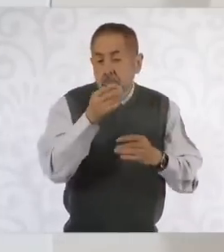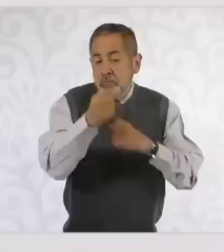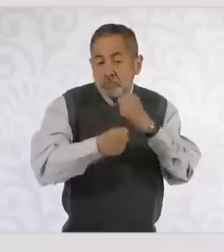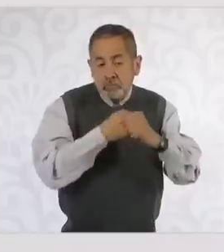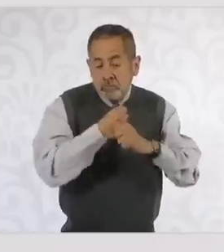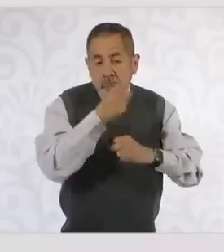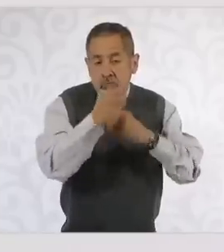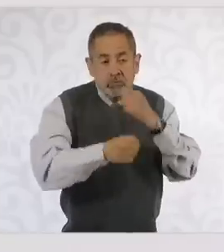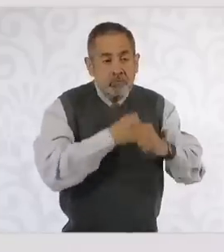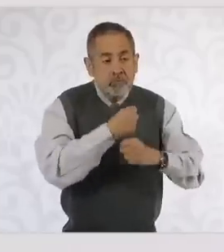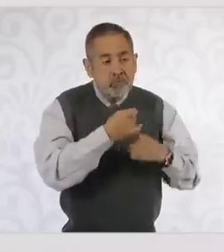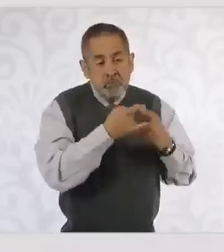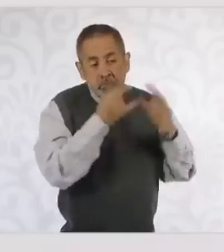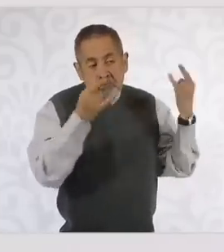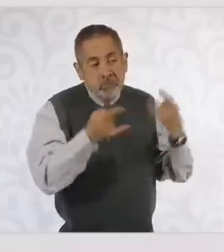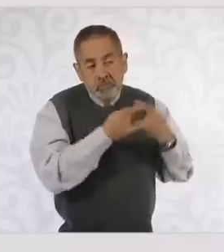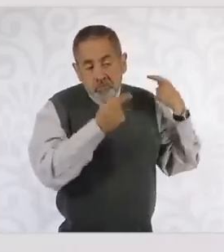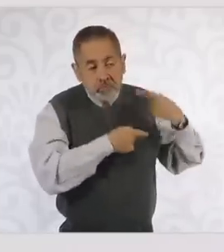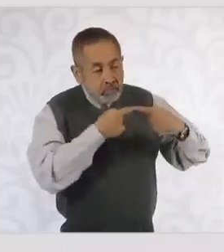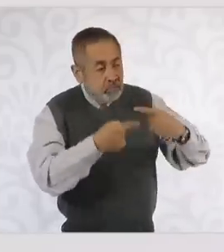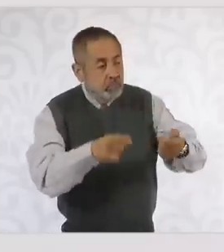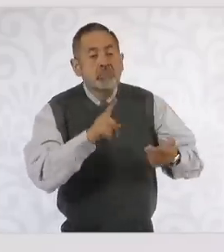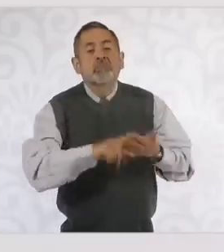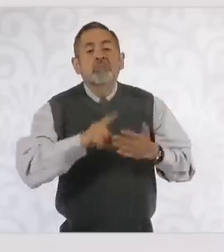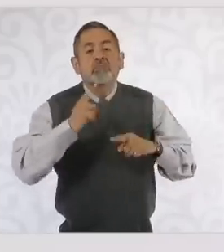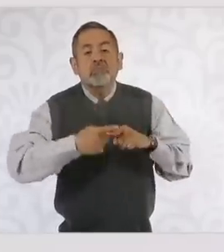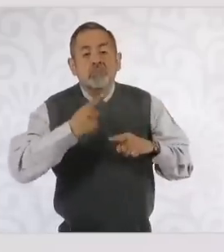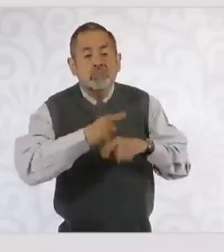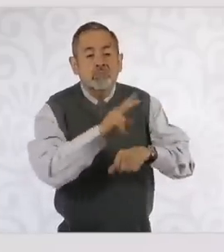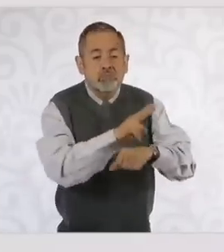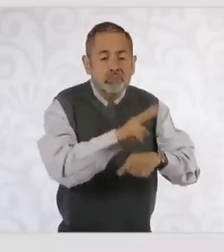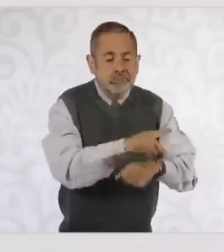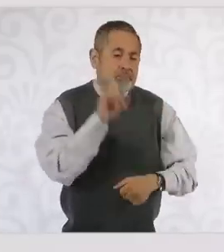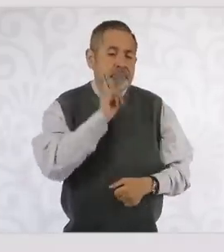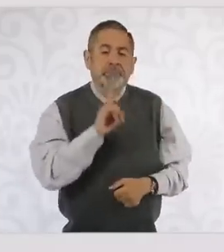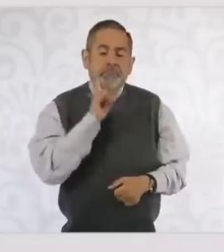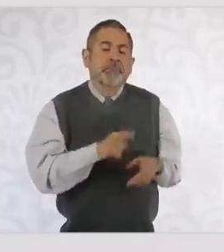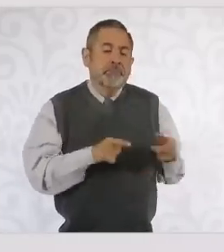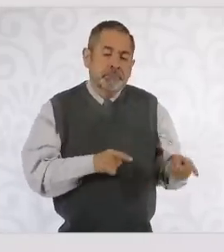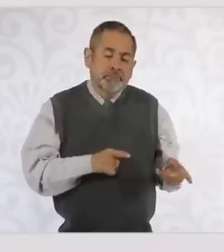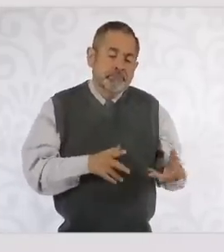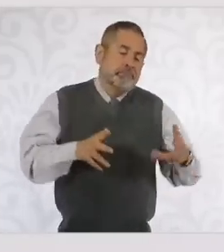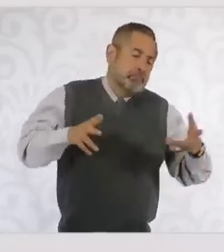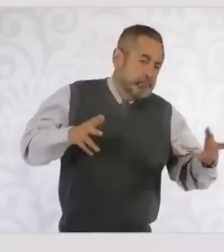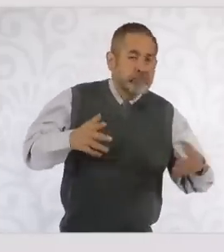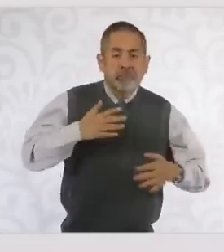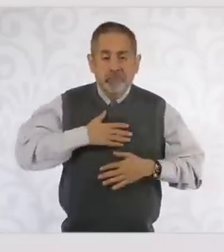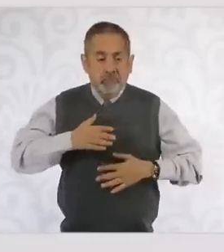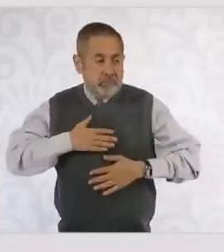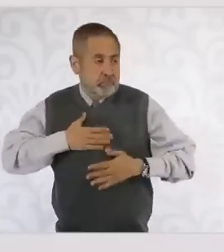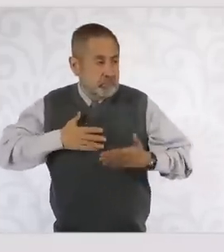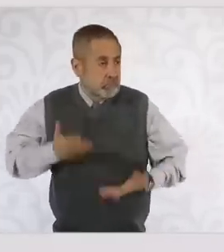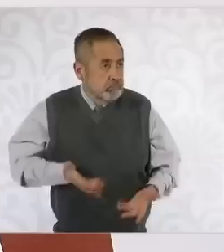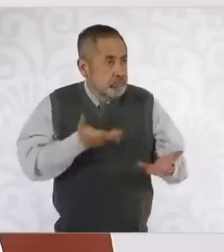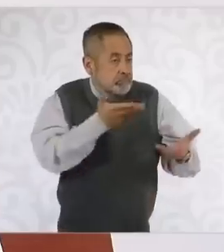ha recaído en las mujeres Entonces el estado debe proporcionar las condiciones para que las mujeres